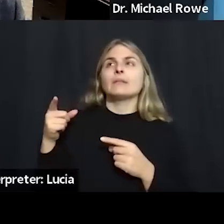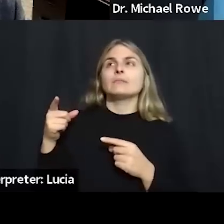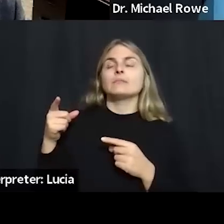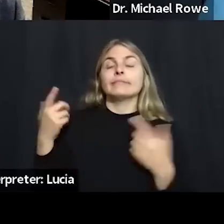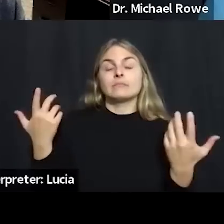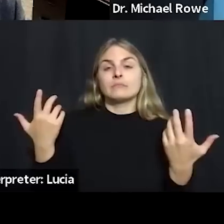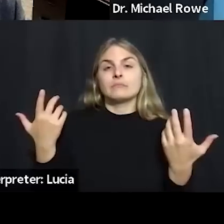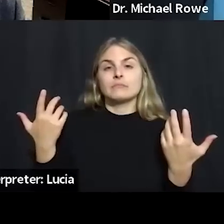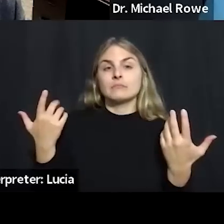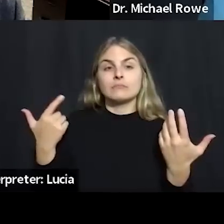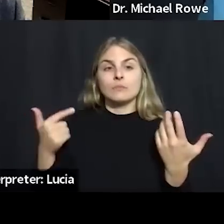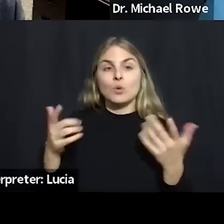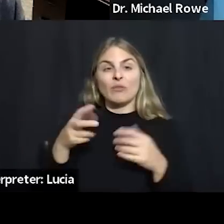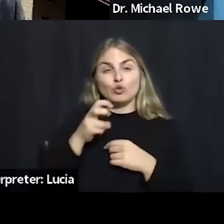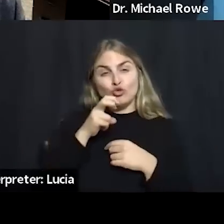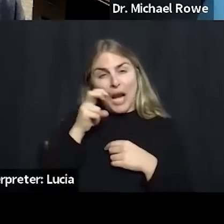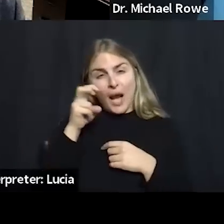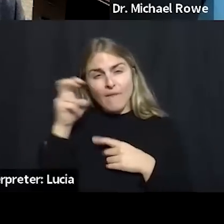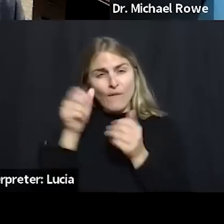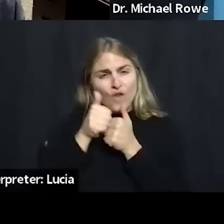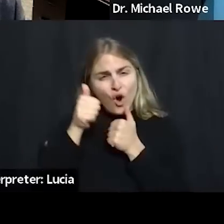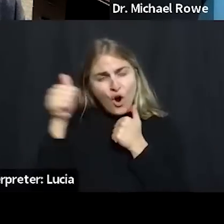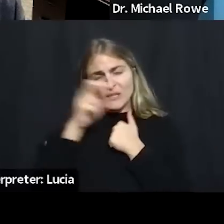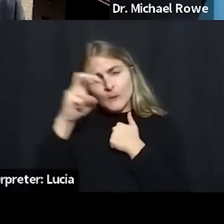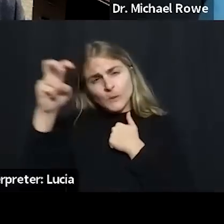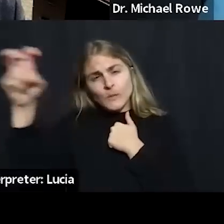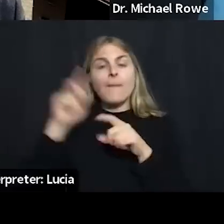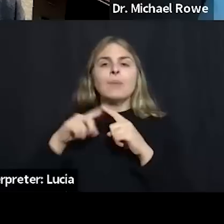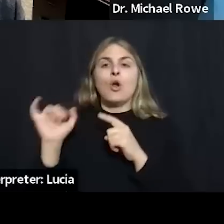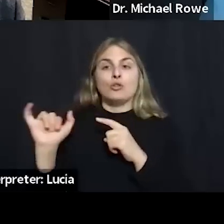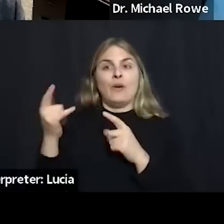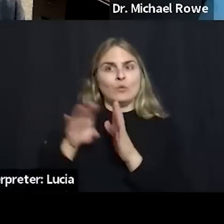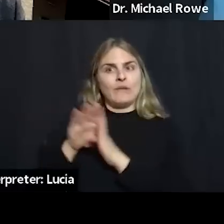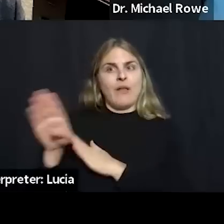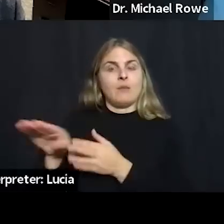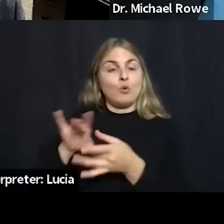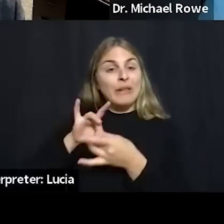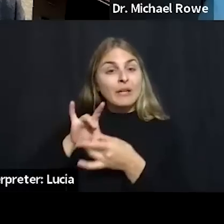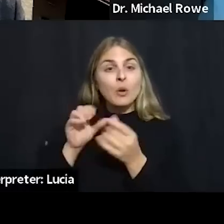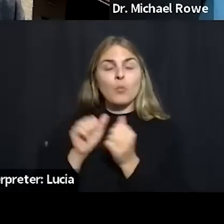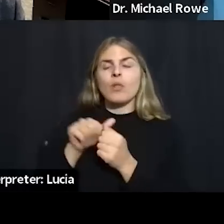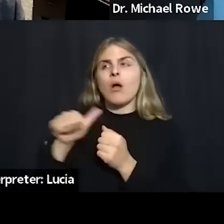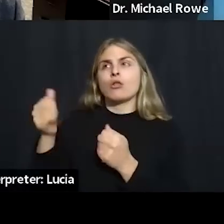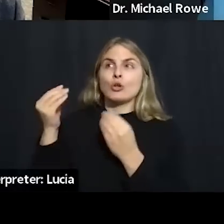Hay que viajar largas distancias, pero también hay que desarrollar relaciones con otros proveedores